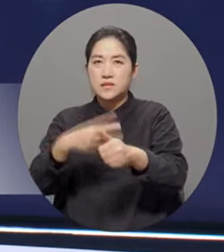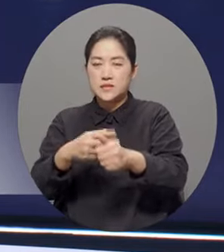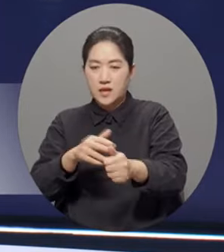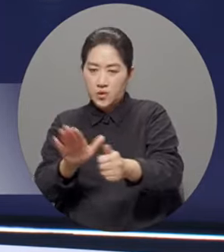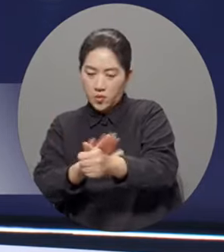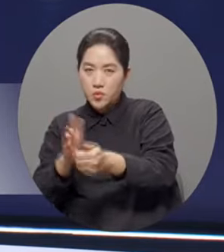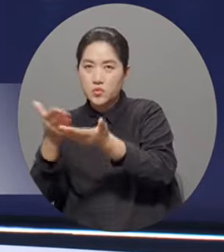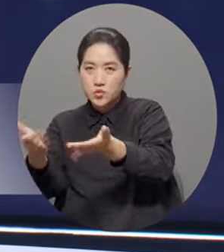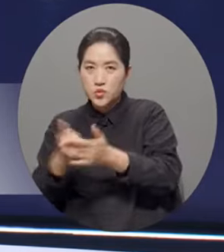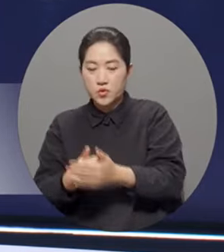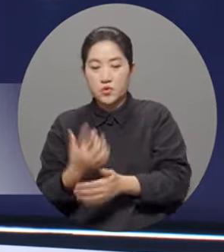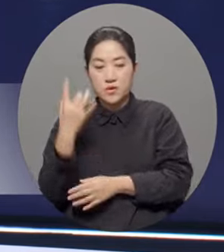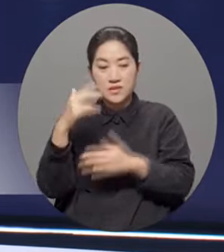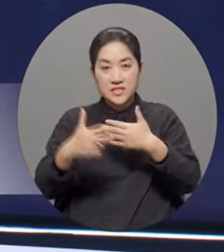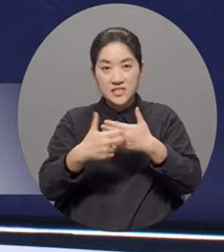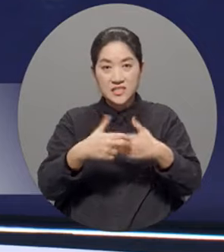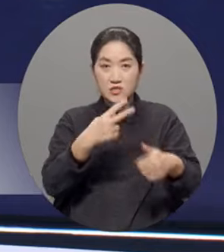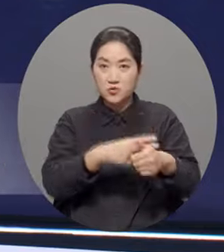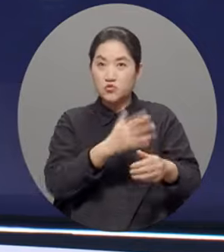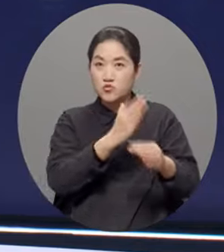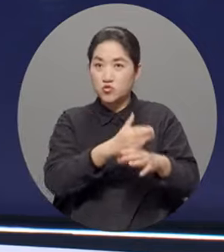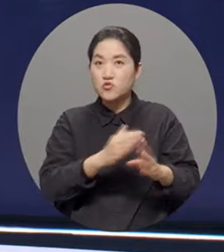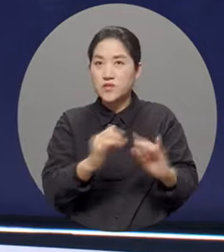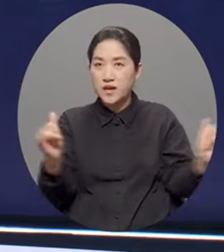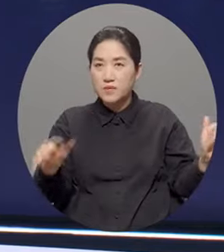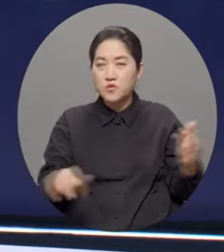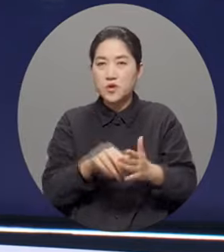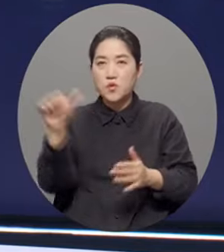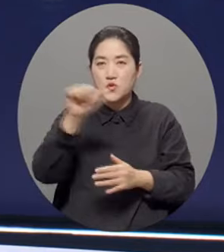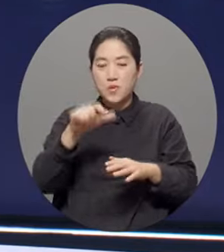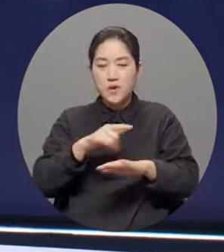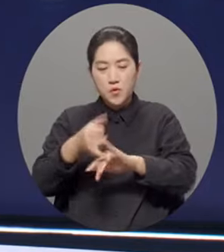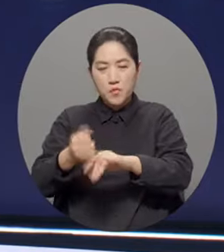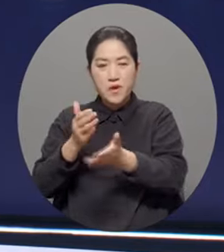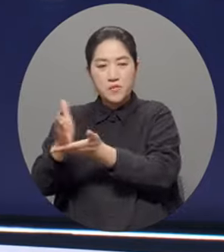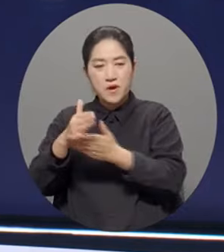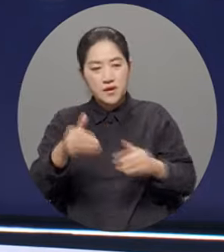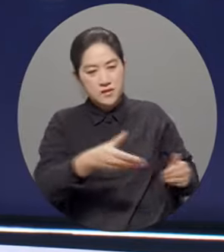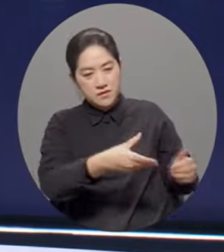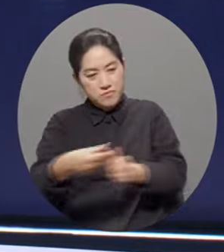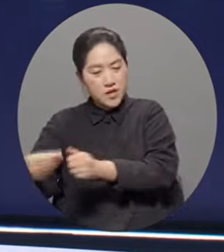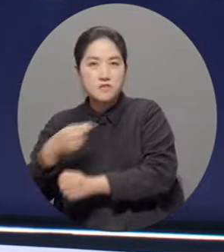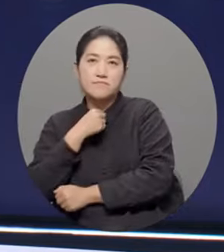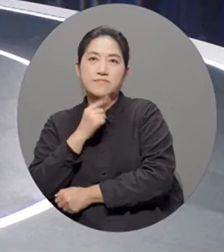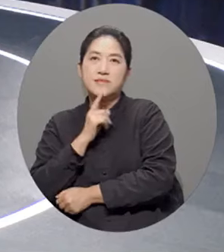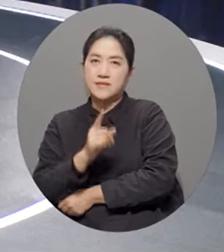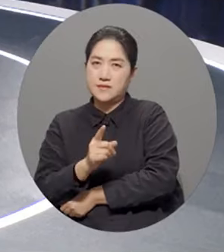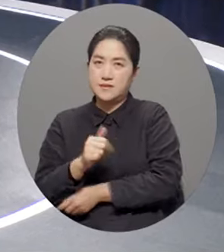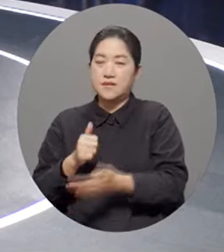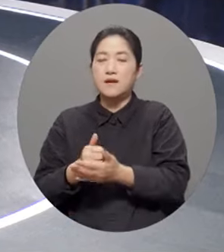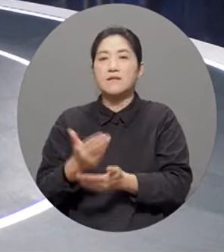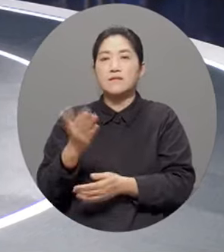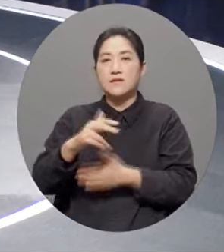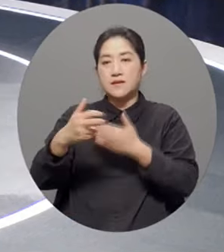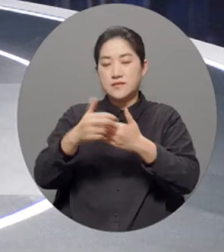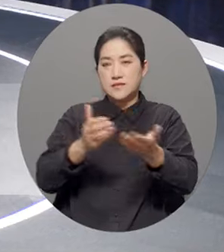의사 유인책을 내놓고 기존 인력 중에서 5000명을 필수 지역 의료로 이끌겠다는 겁니다.